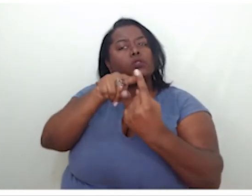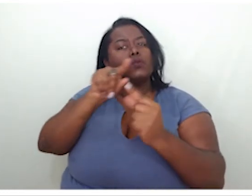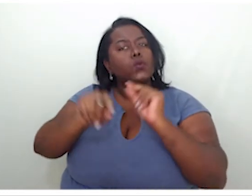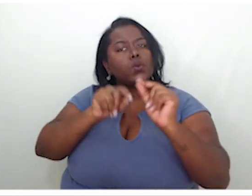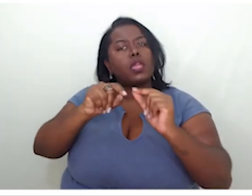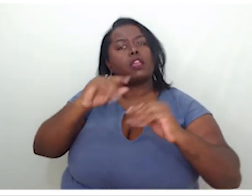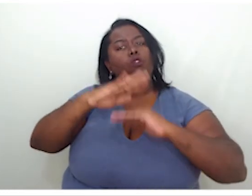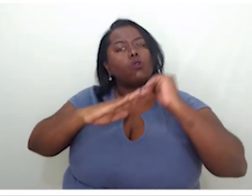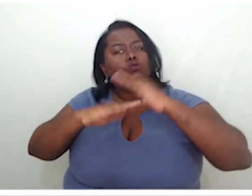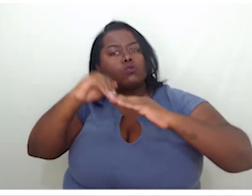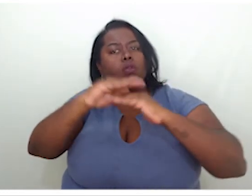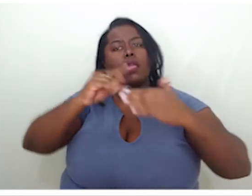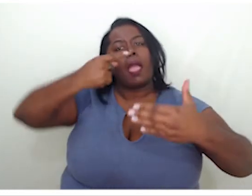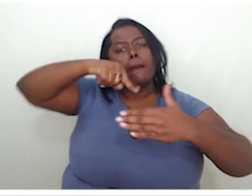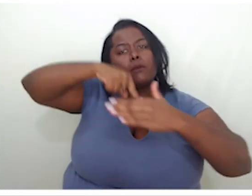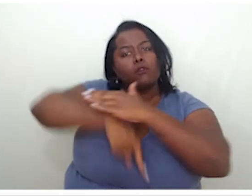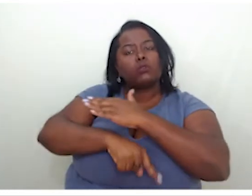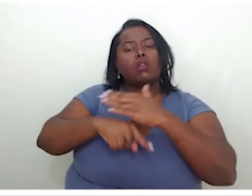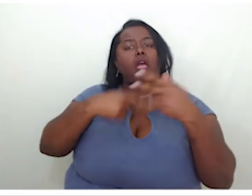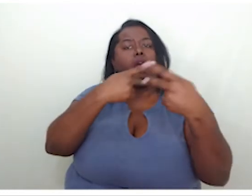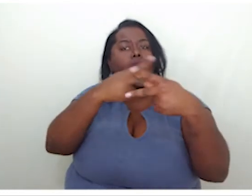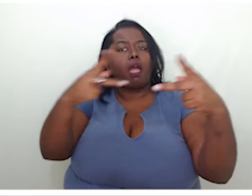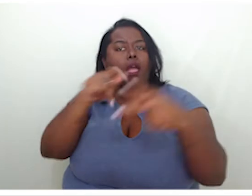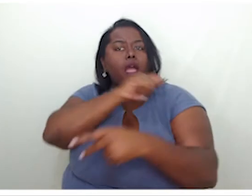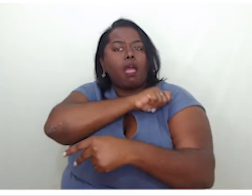También, en el mismo estudio, la presencia social